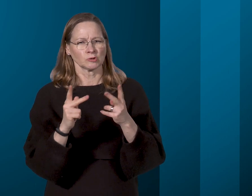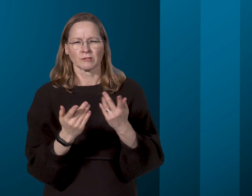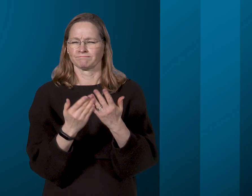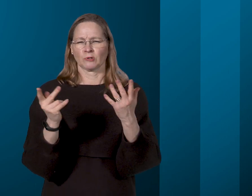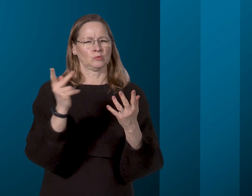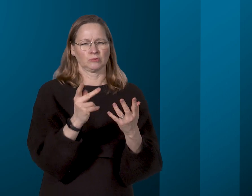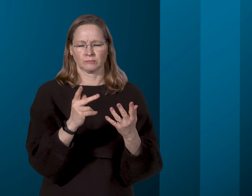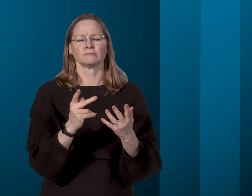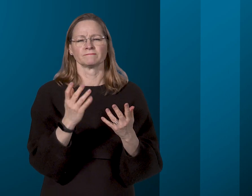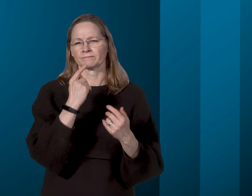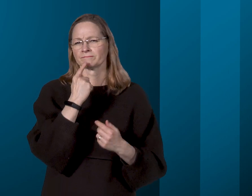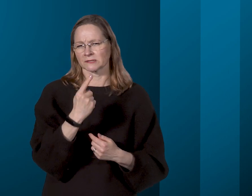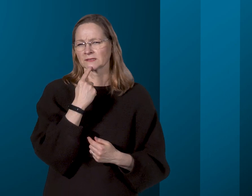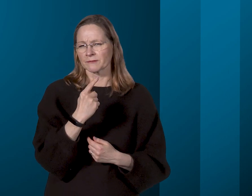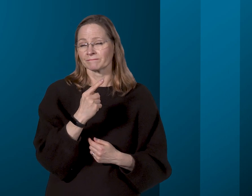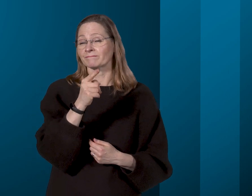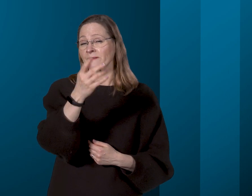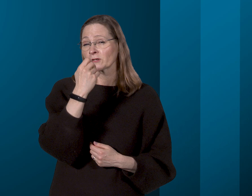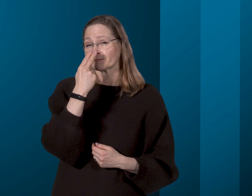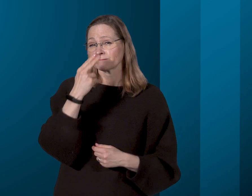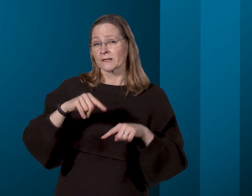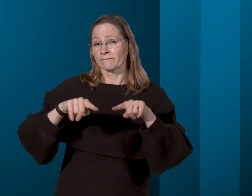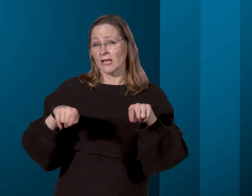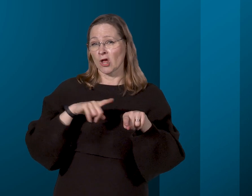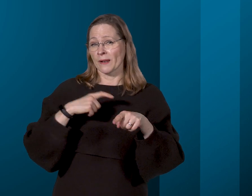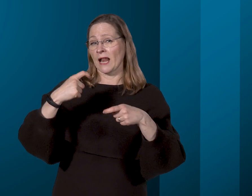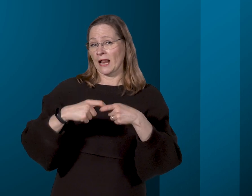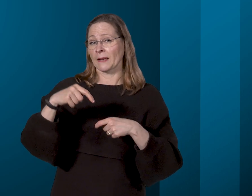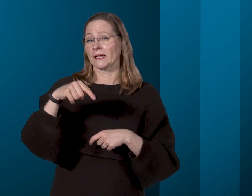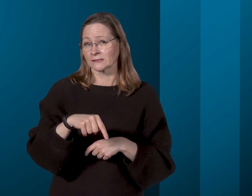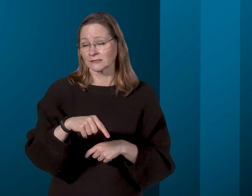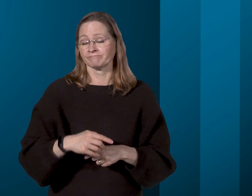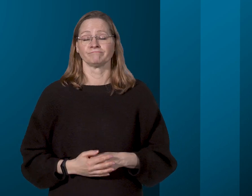ja moniin muihin kysymyksiin videolla, jonka pääset katsomaan oheisesta linkistä.